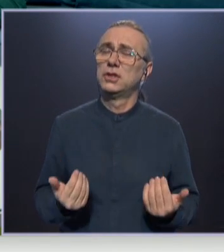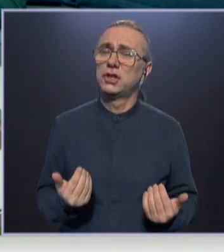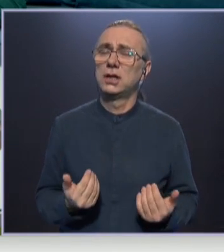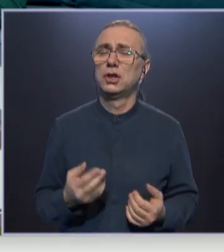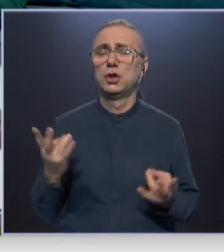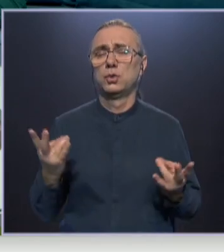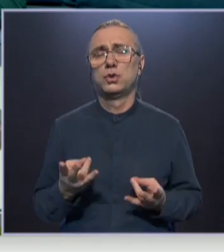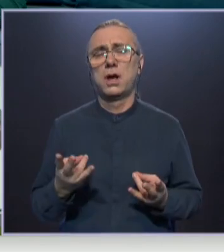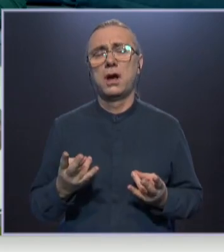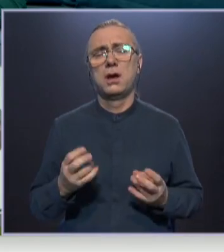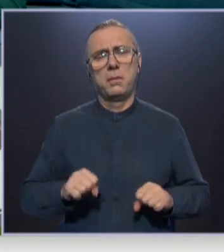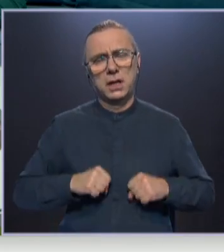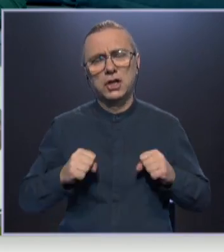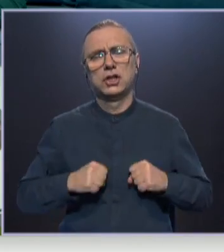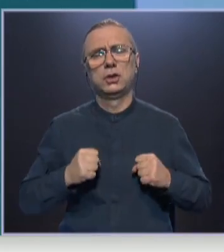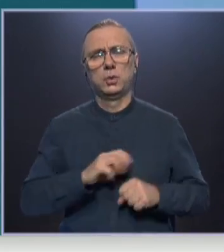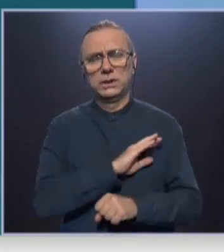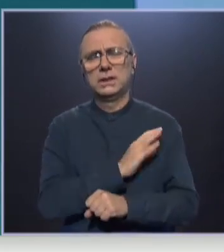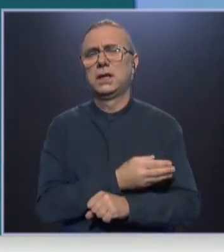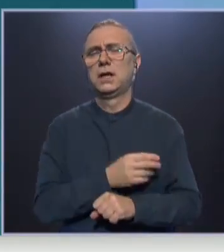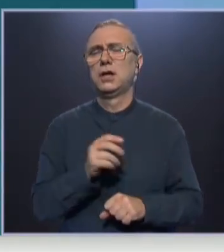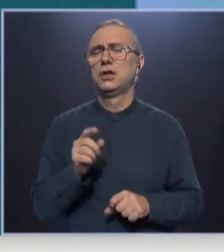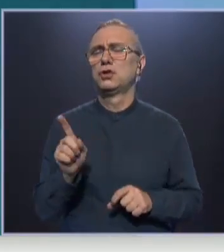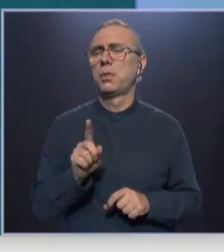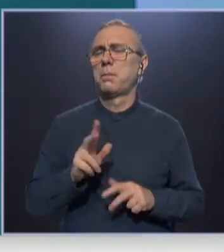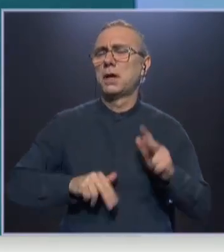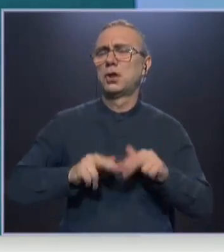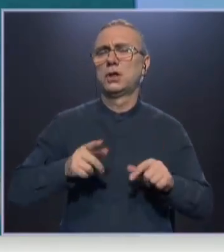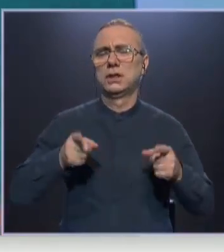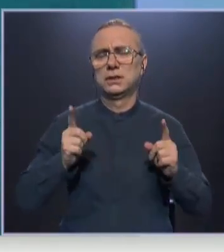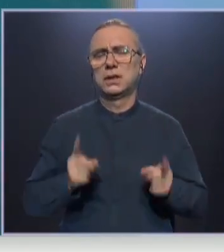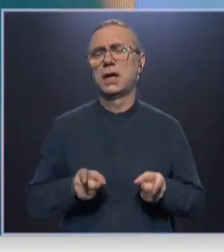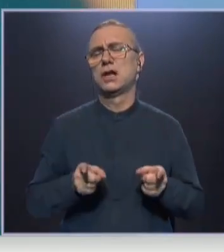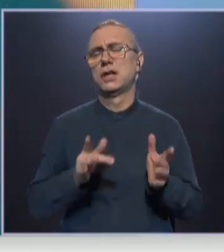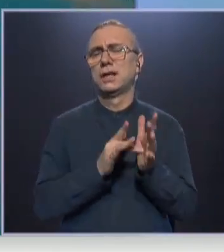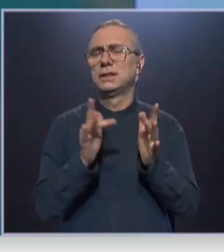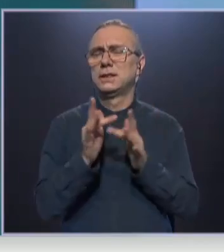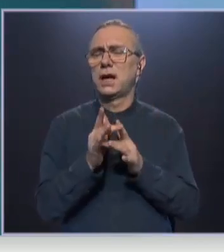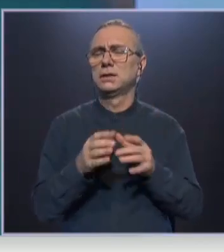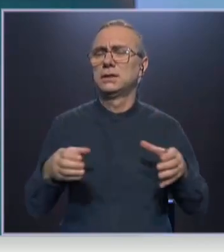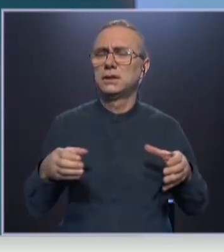усилия Чтобы построить по-настоящему христианский Союз в молитвах друг о друге в попечение спасении друг